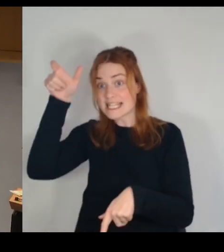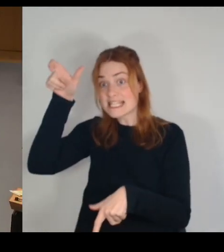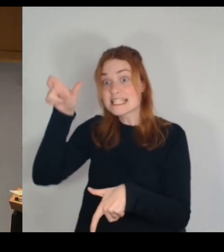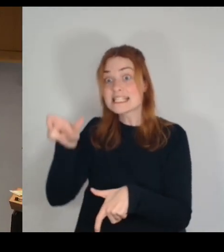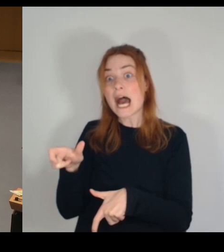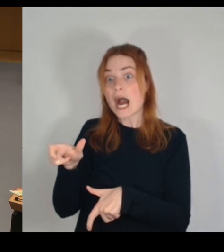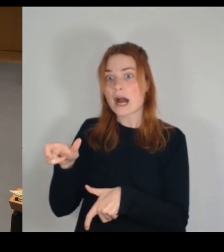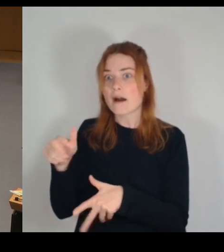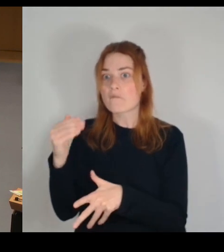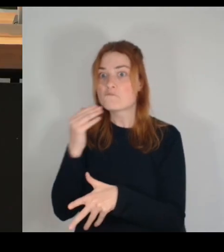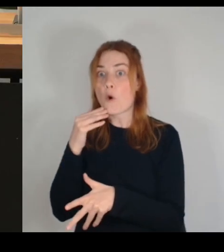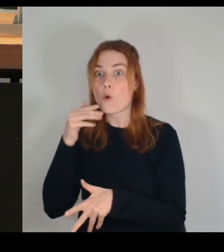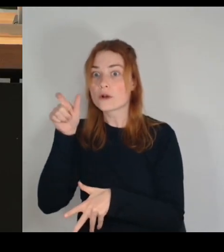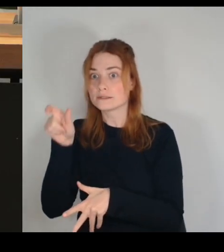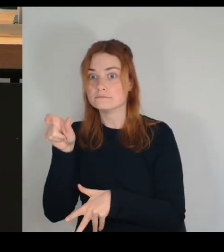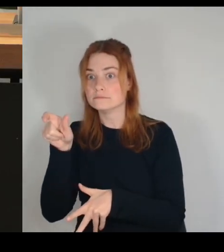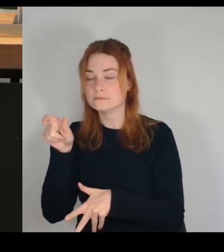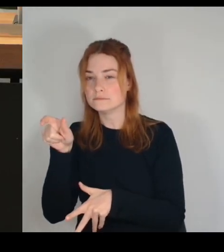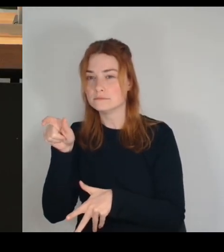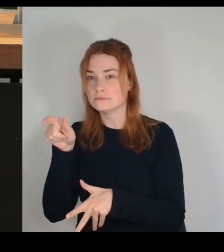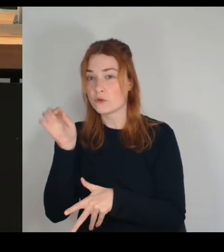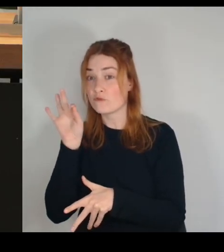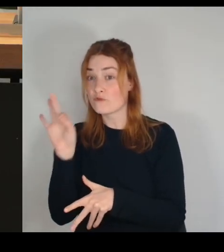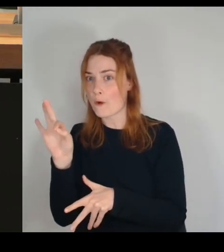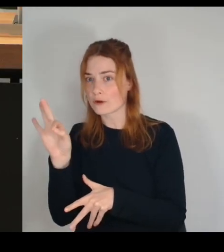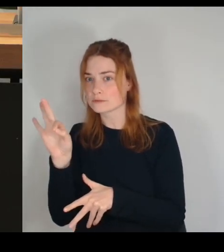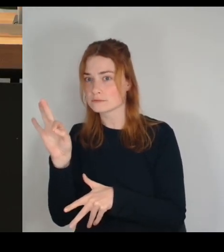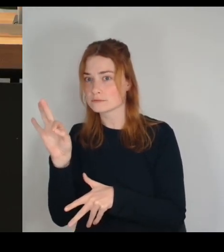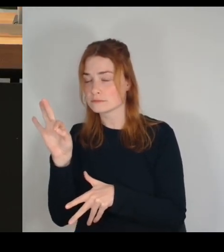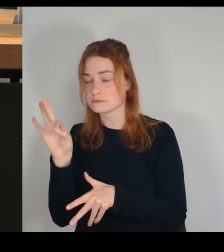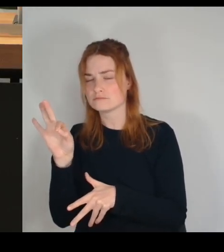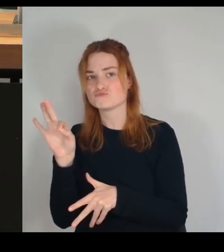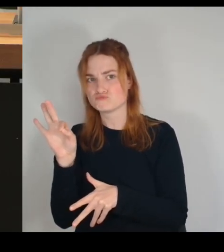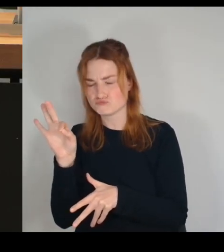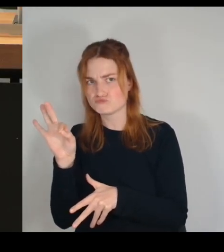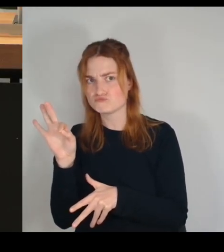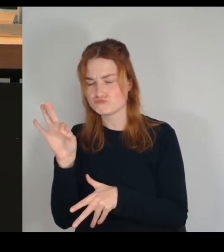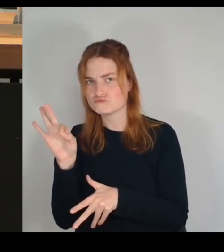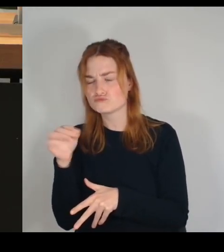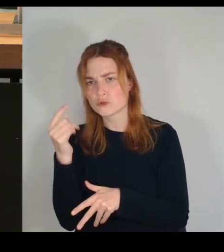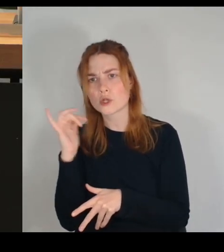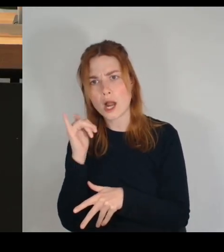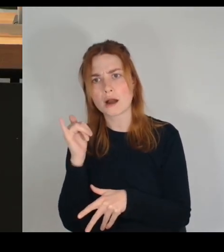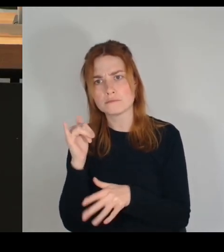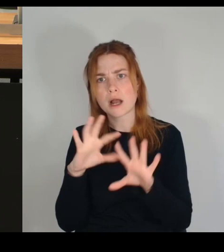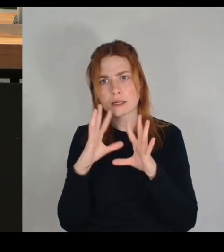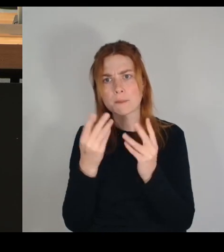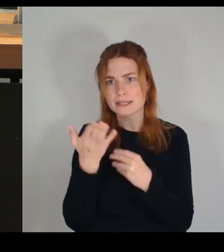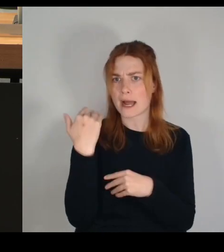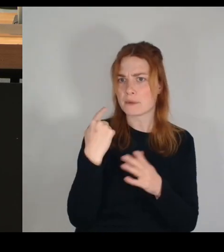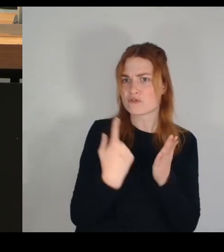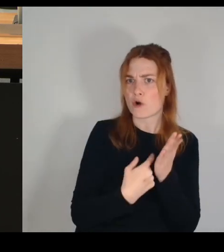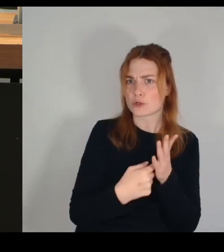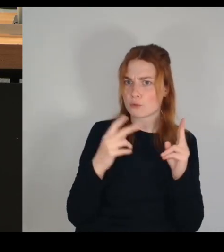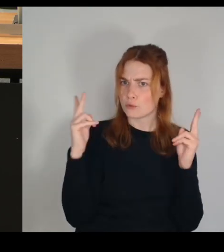Das passt auch ganz gut zu dem, was Sie sonst so fordern, nämlich insgesamt die Schleifung von Standards.